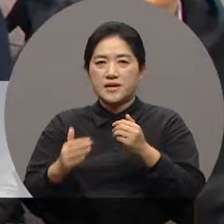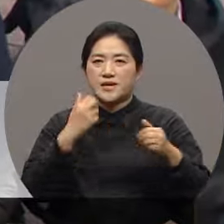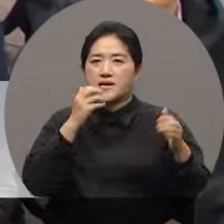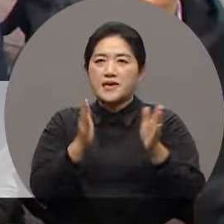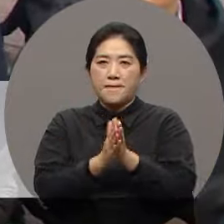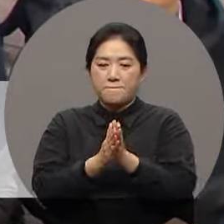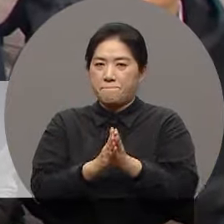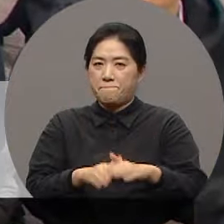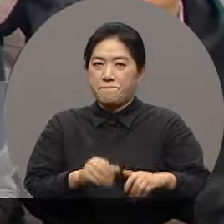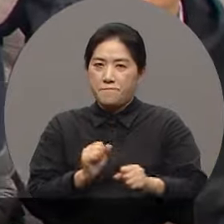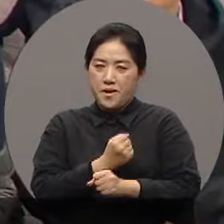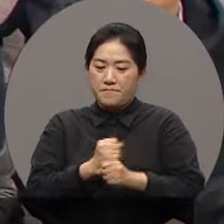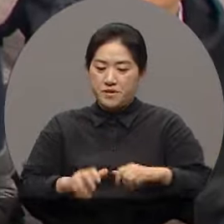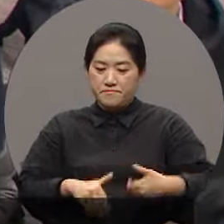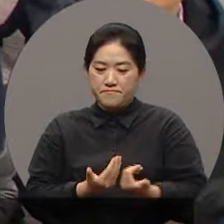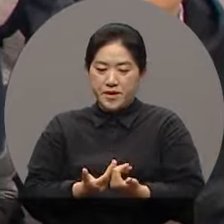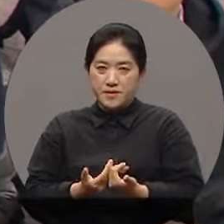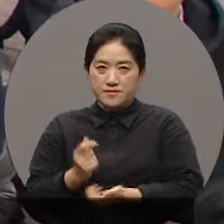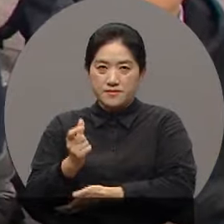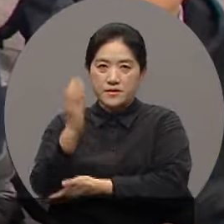야합이고 그런 야합 정치에 반대한다고 강조했습니다.